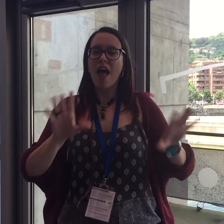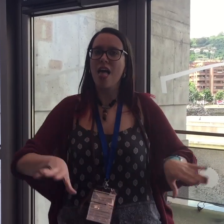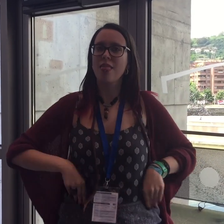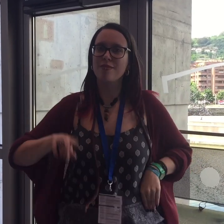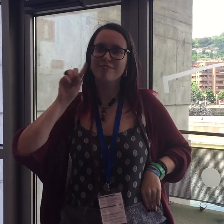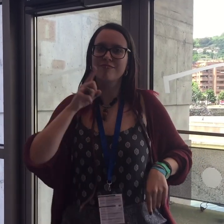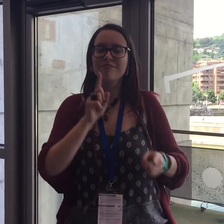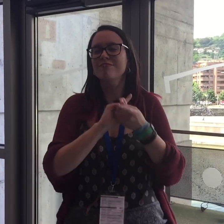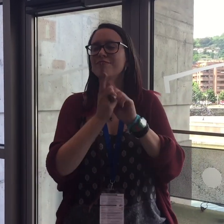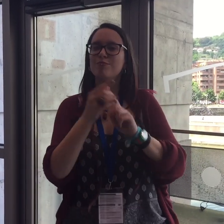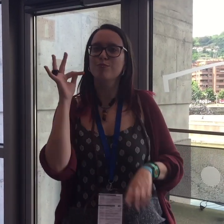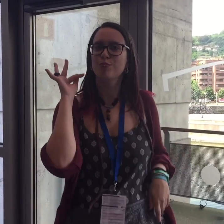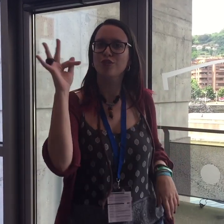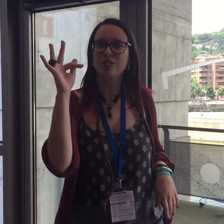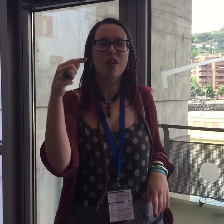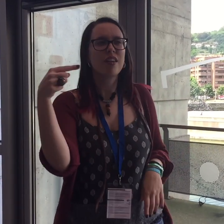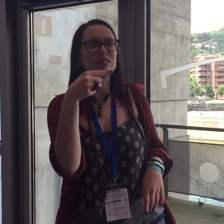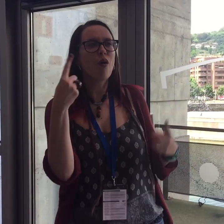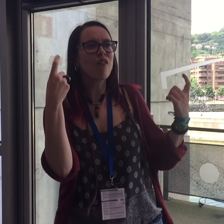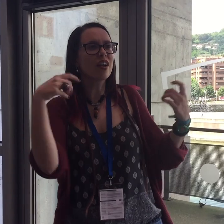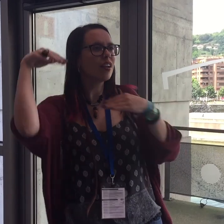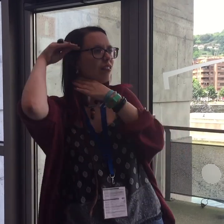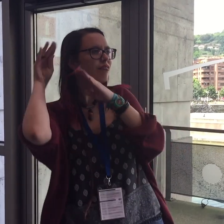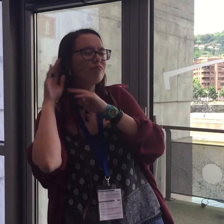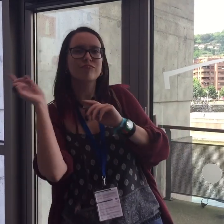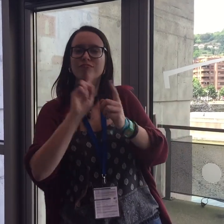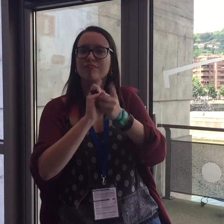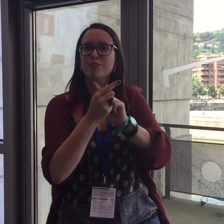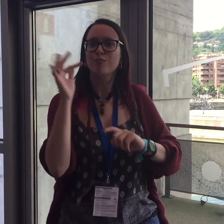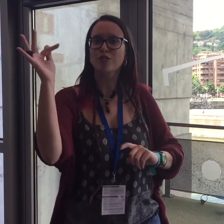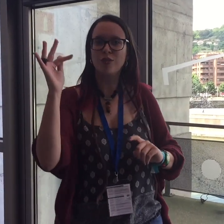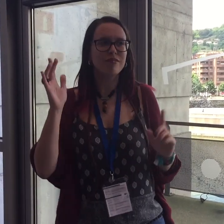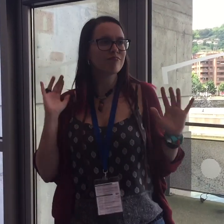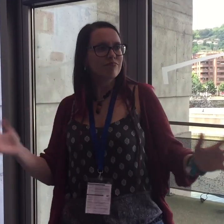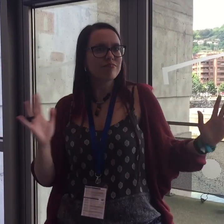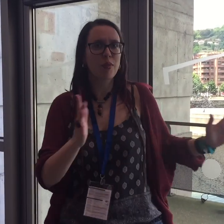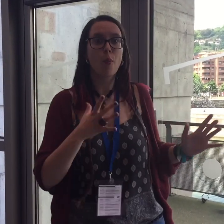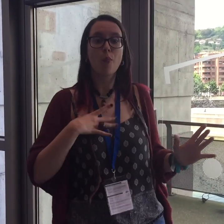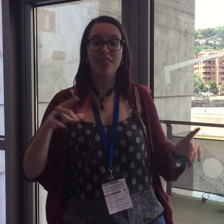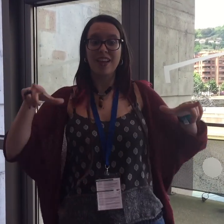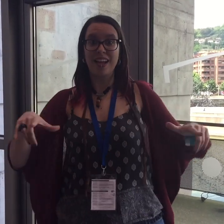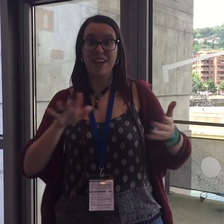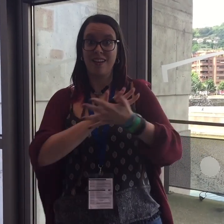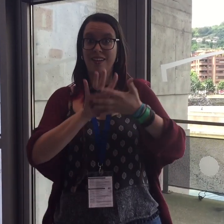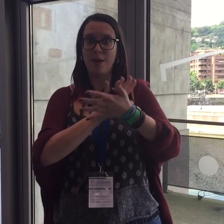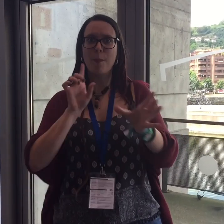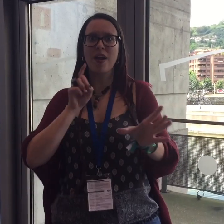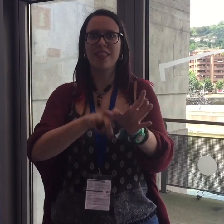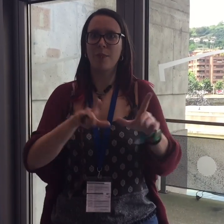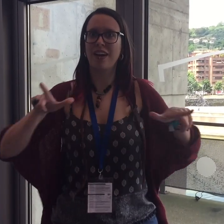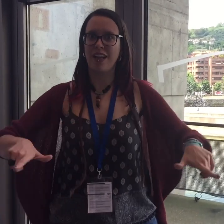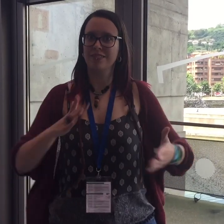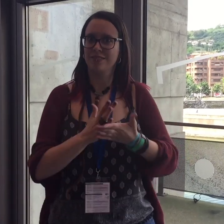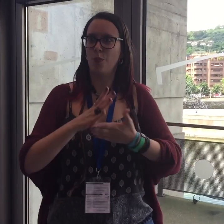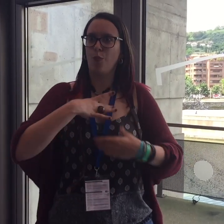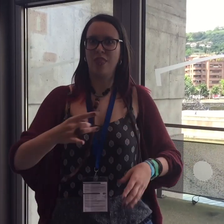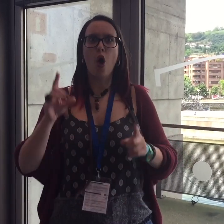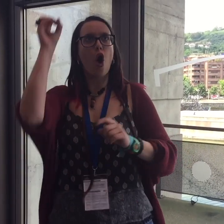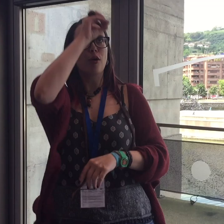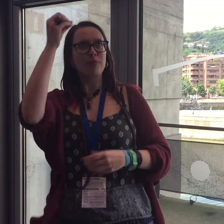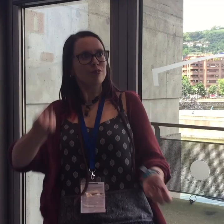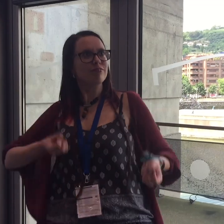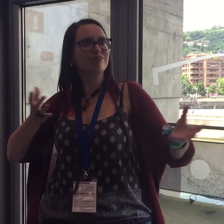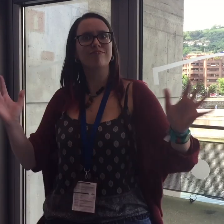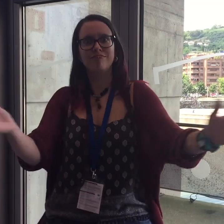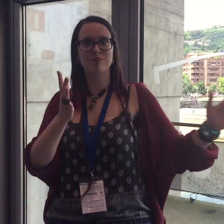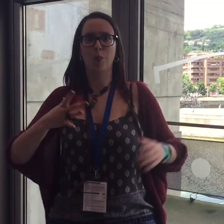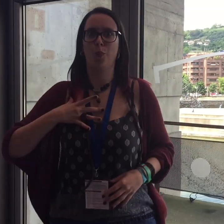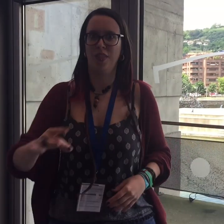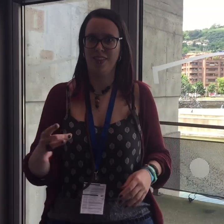se aceptan y ven la sordera como algo positivo, les permite participar en el aula y expresar su opinión.